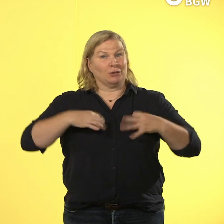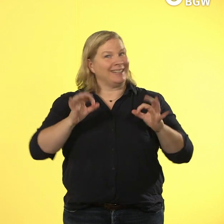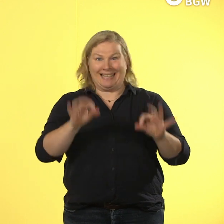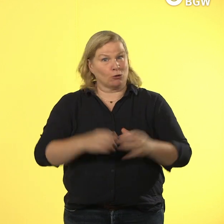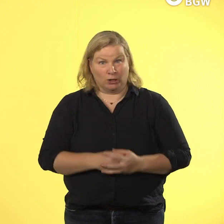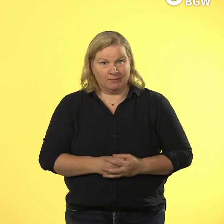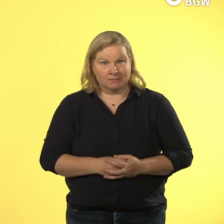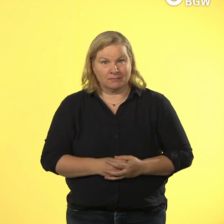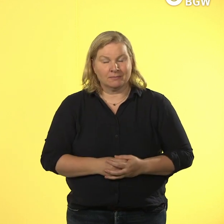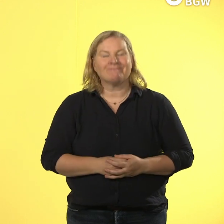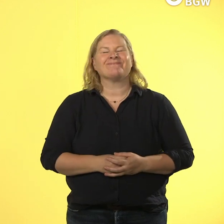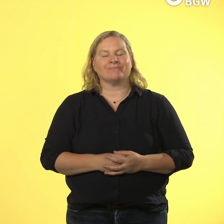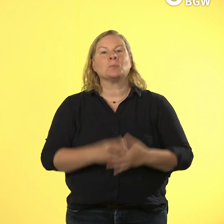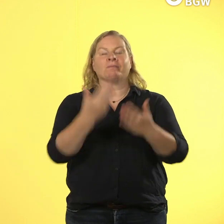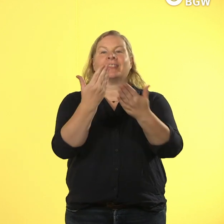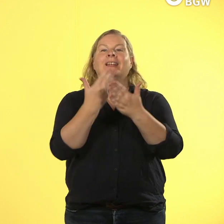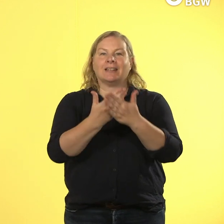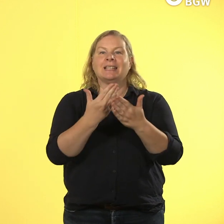Denk-, Fühl- und Verhaltensmuster. Ich fühl das so!